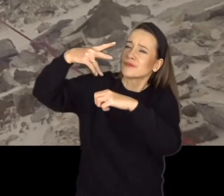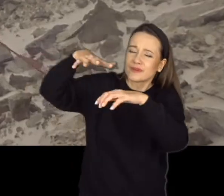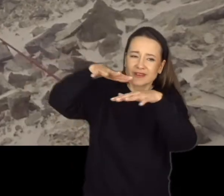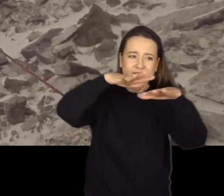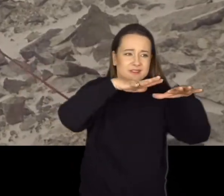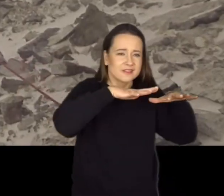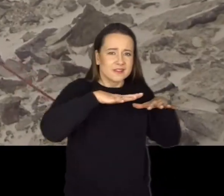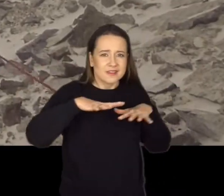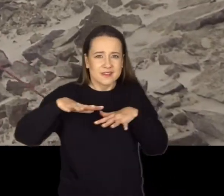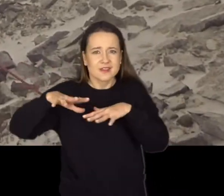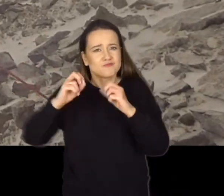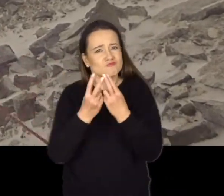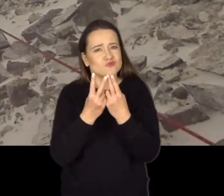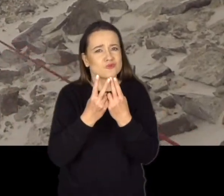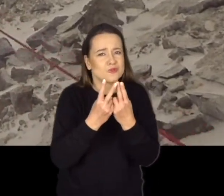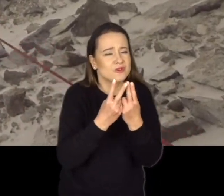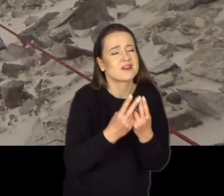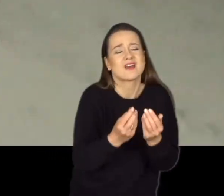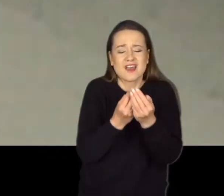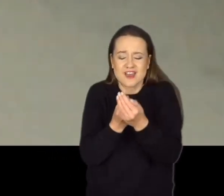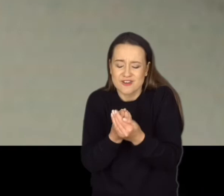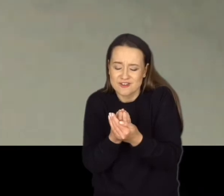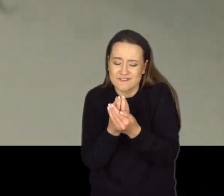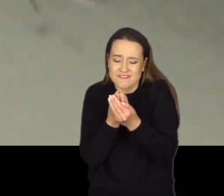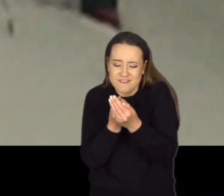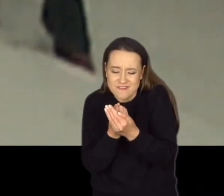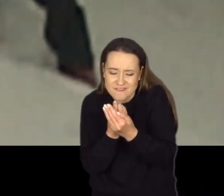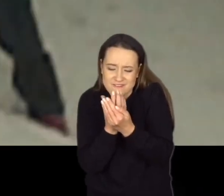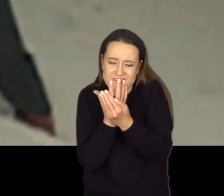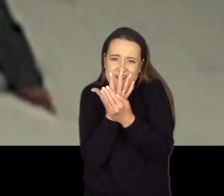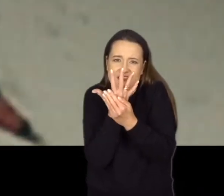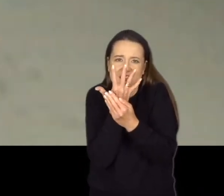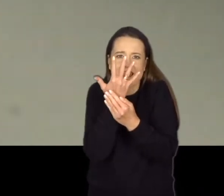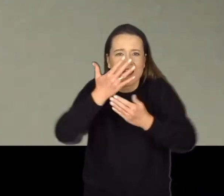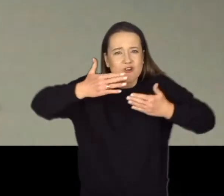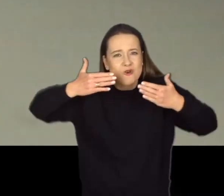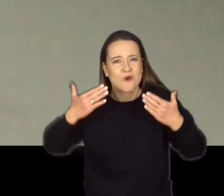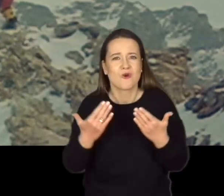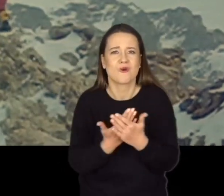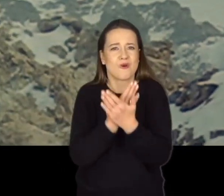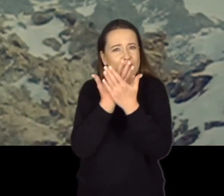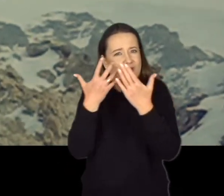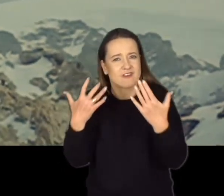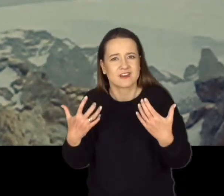Jak dzieci kwiaty zawracamy życia puls